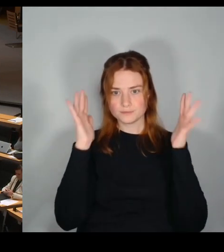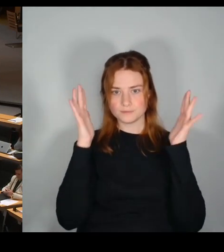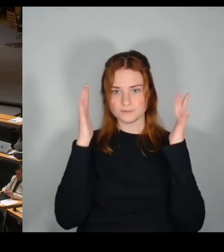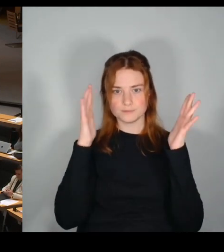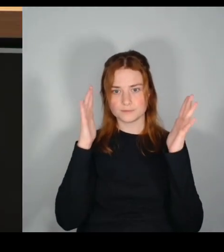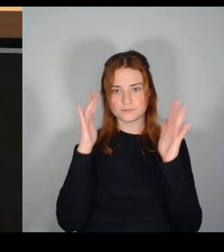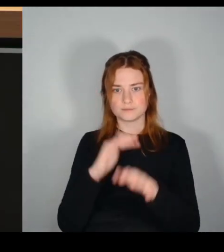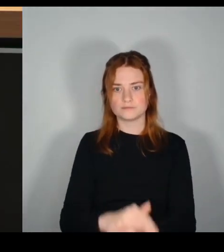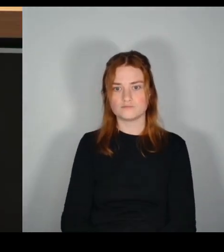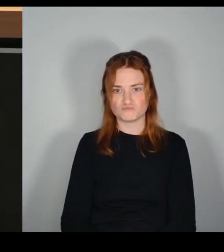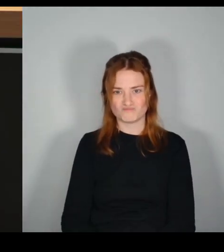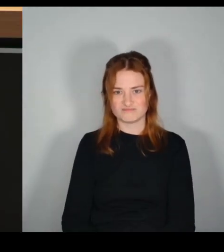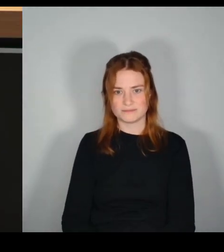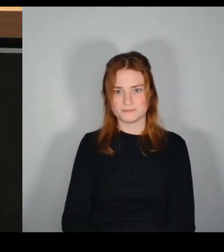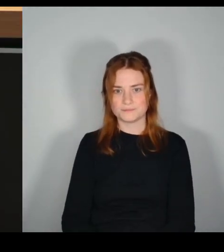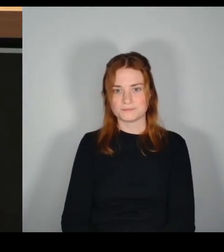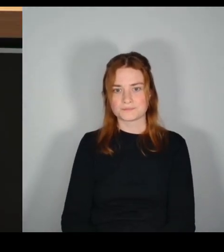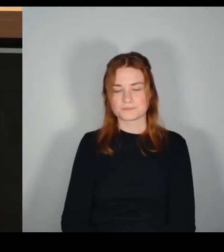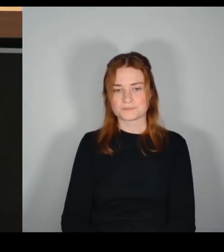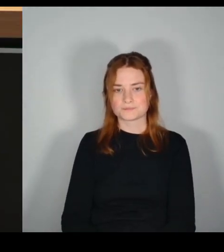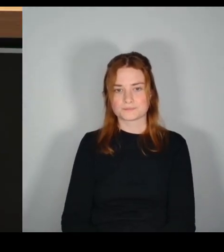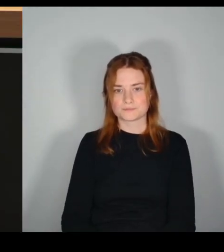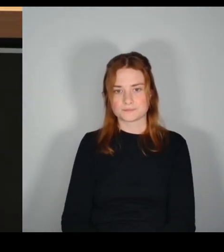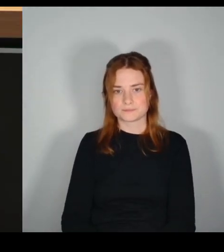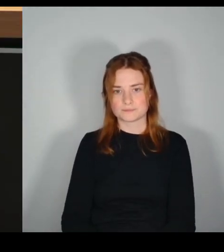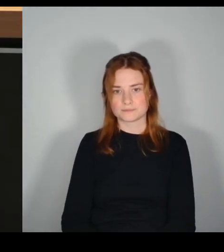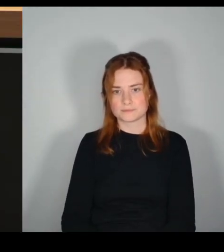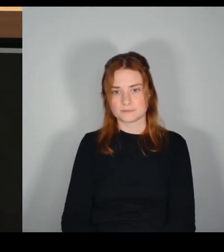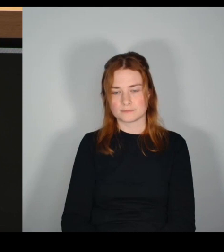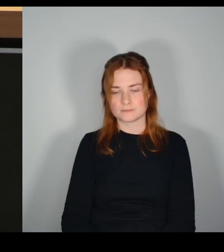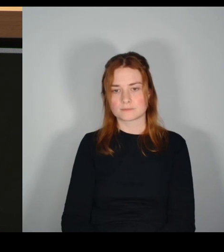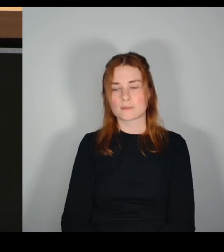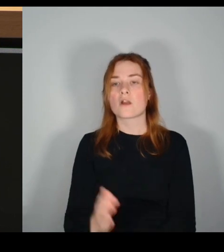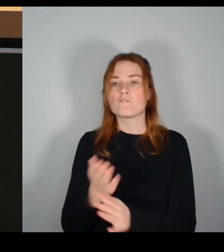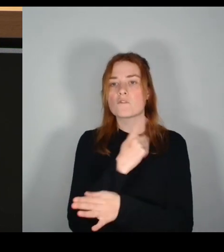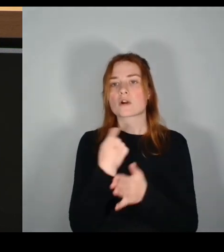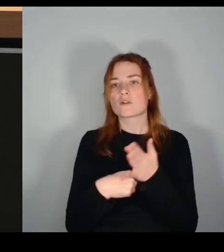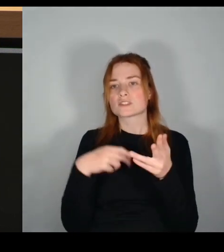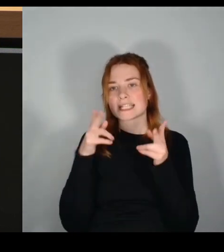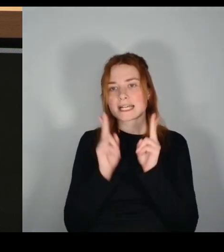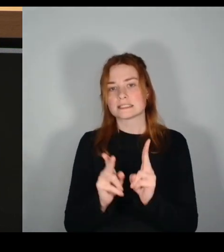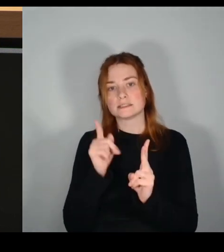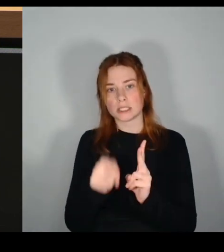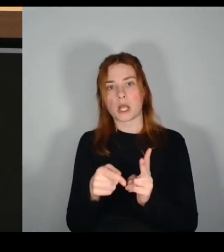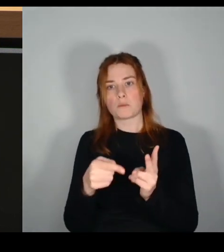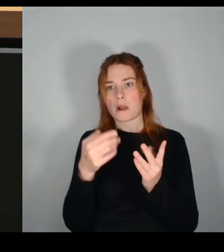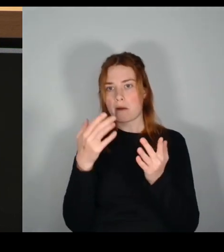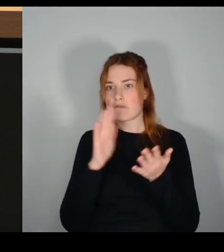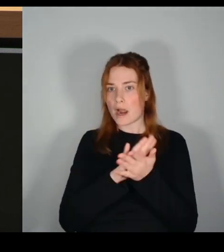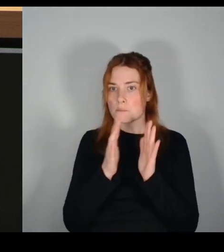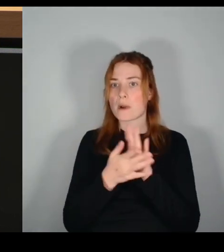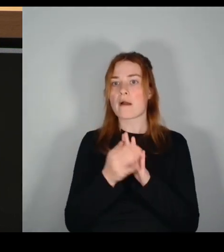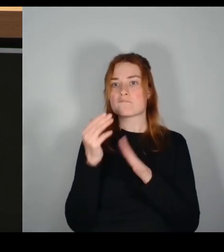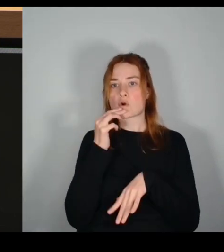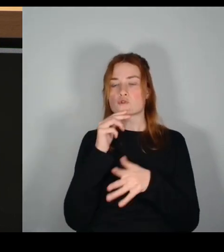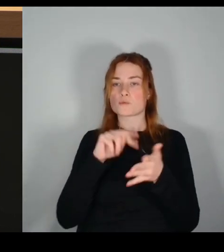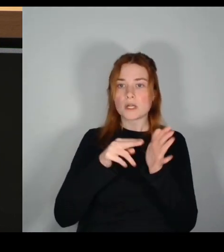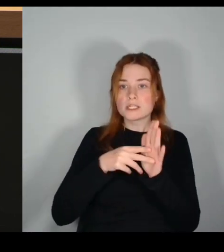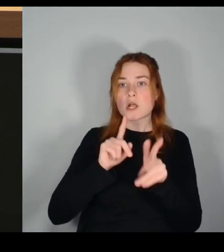Das Vorkaufsrecht hier zu ziehen, ist also nicht nur eine wohnungspolitische, sondern auch eine queerpolitische und vor allem eine menschliche Frage. Wer von sich behauptet, die